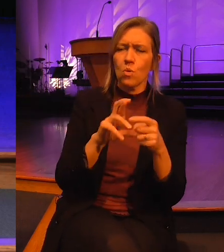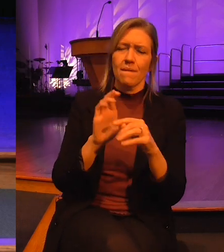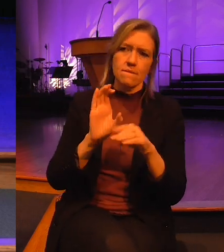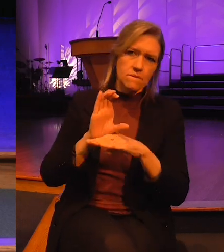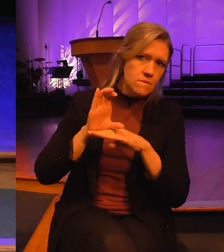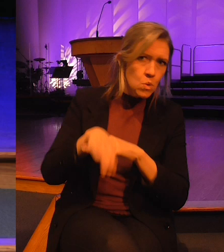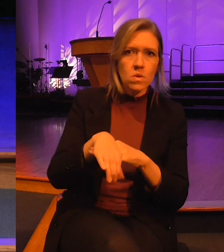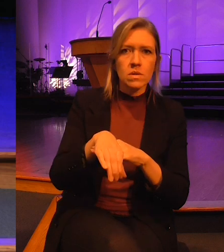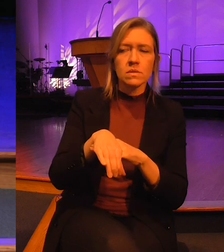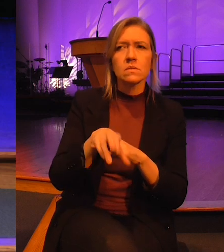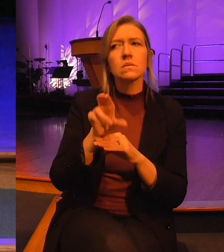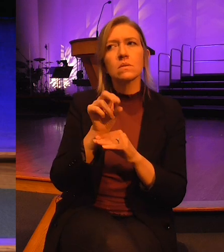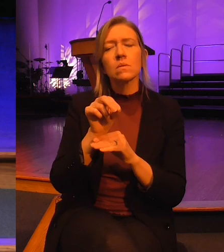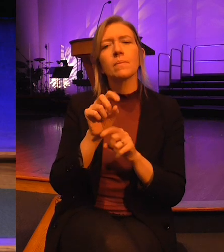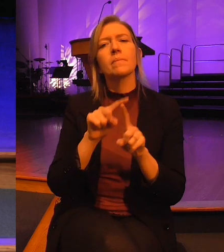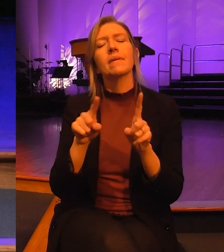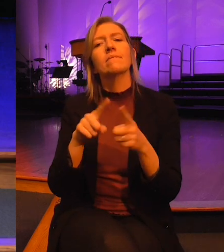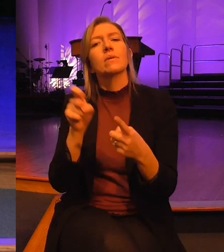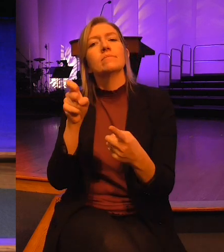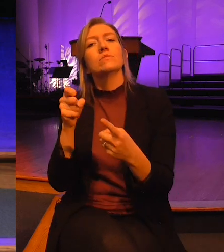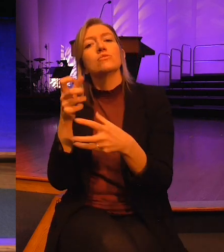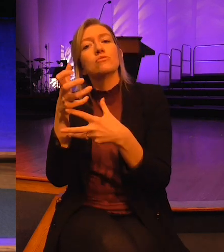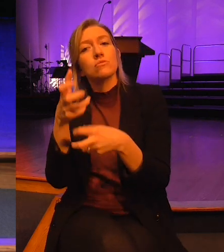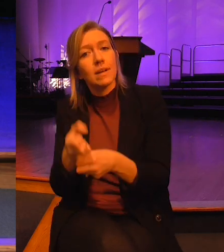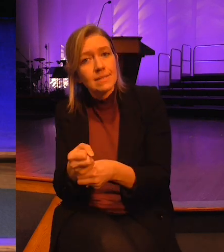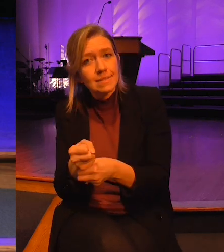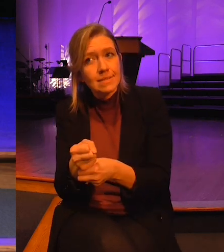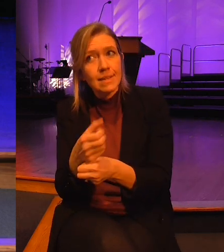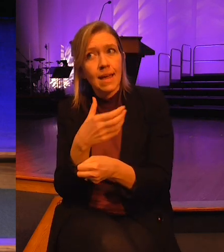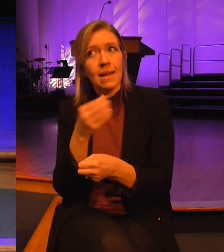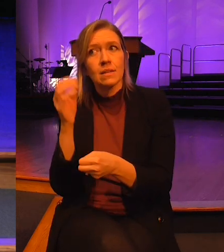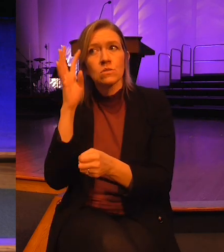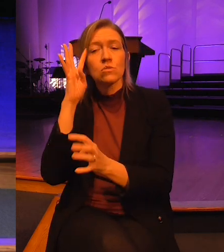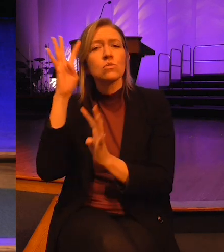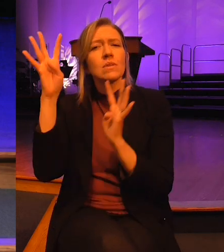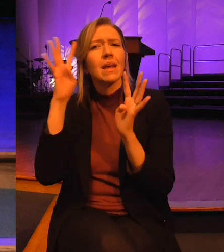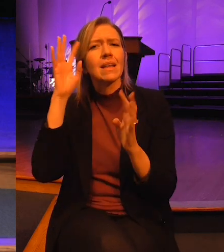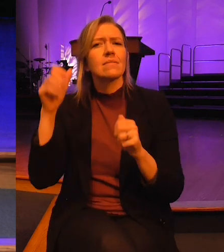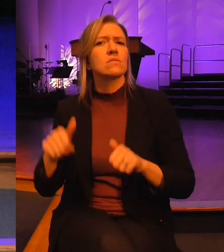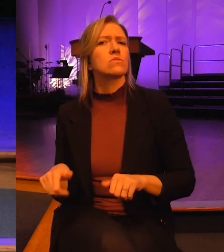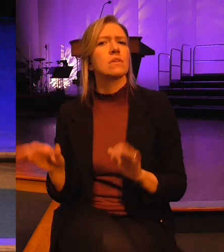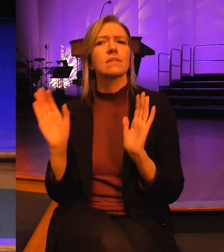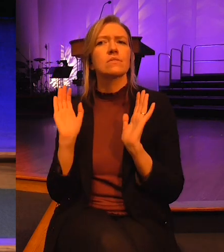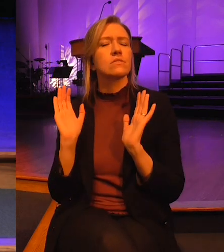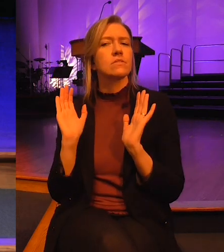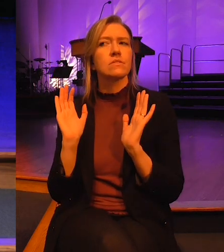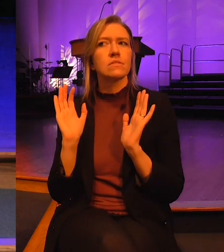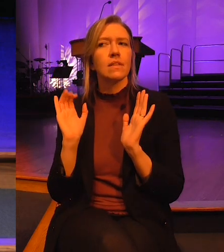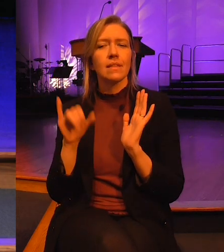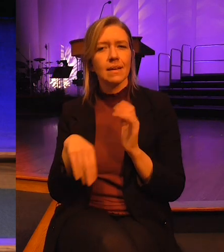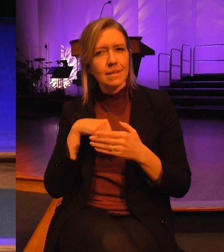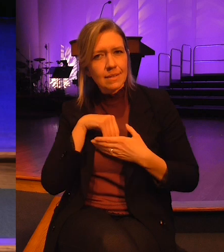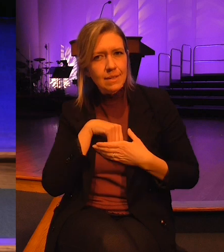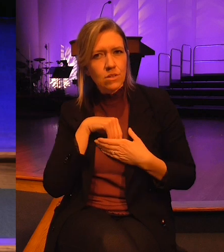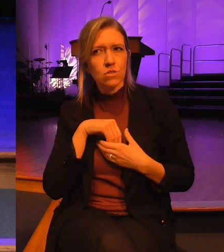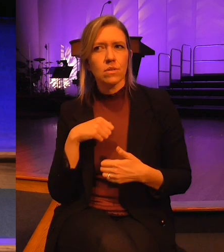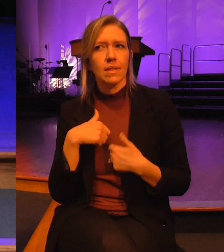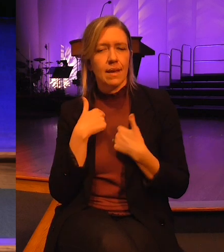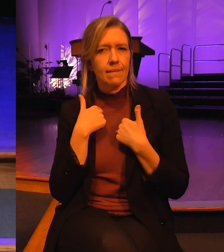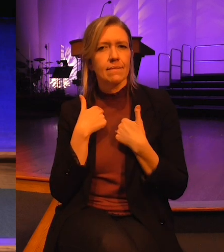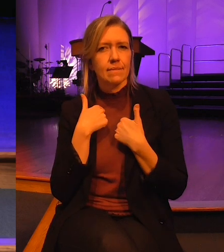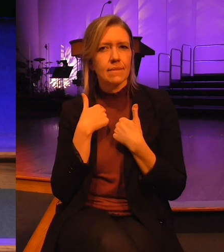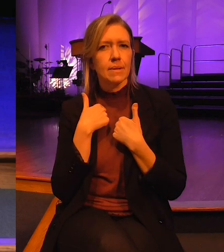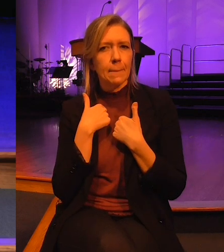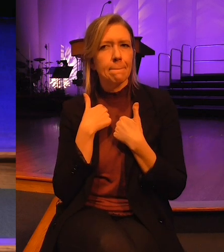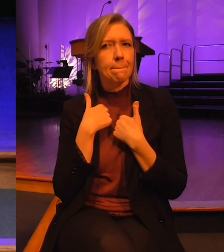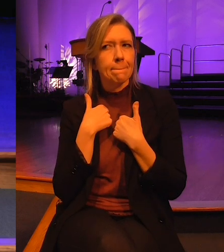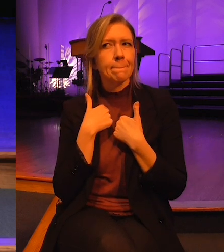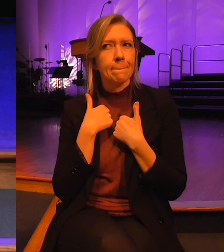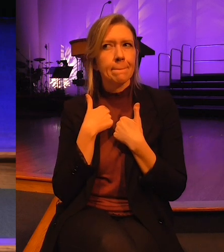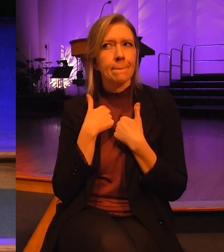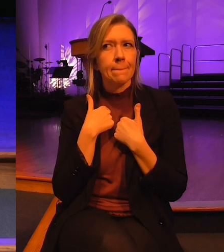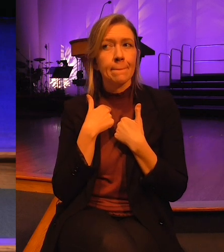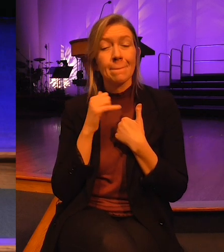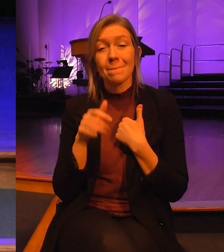la confianza. y una entrega creativa a esta vida interior dentro de nosotros, que en verdad todo lo que estamos pidiendo